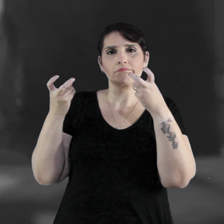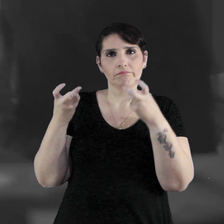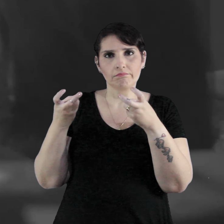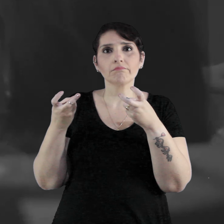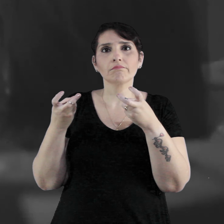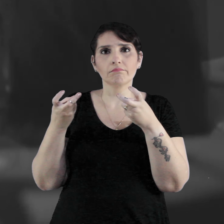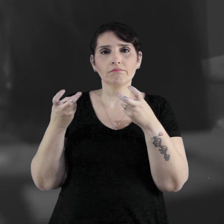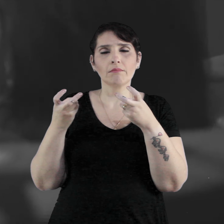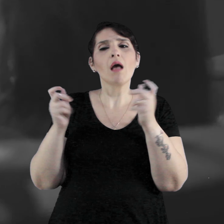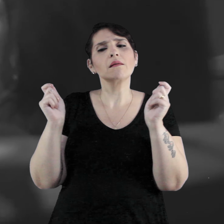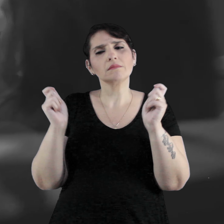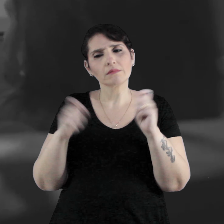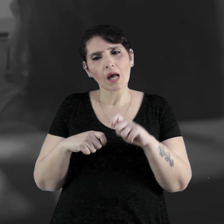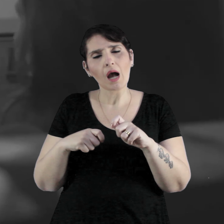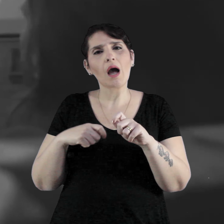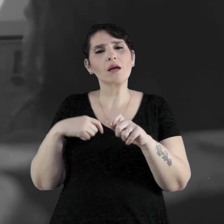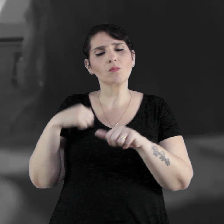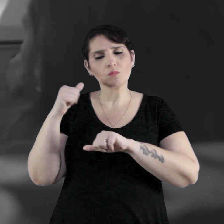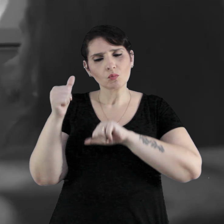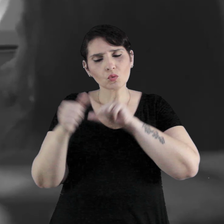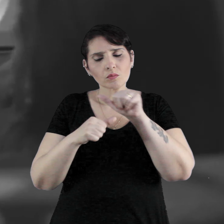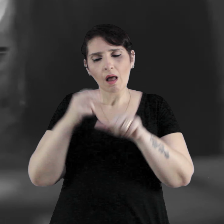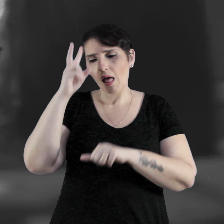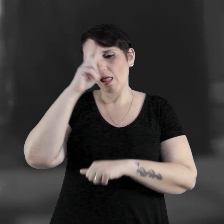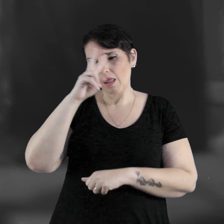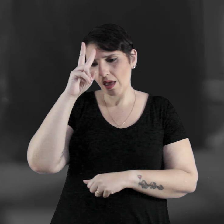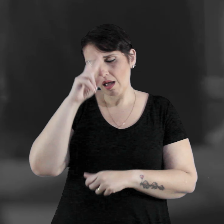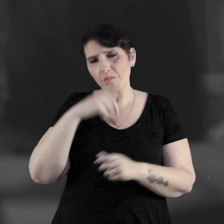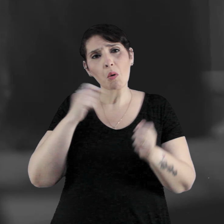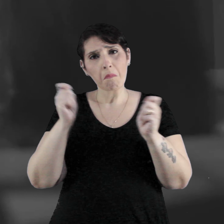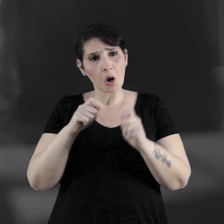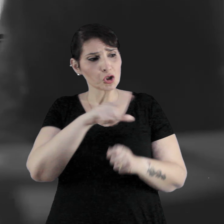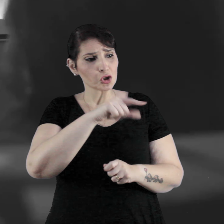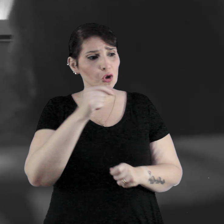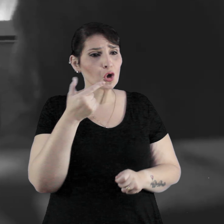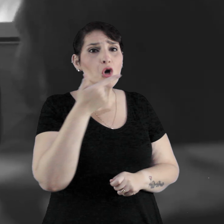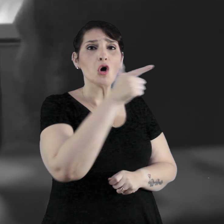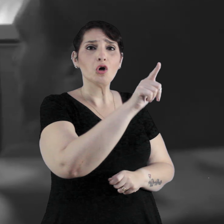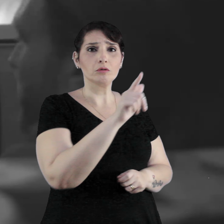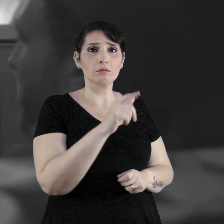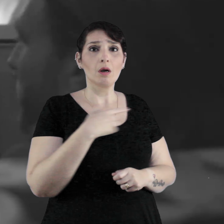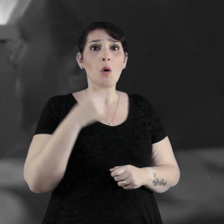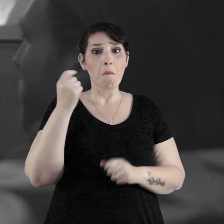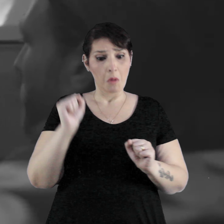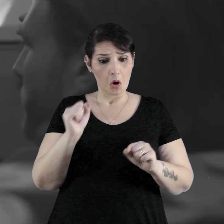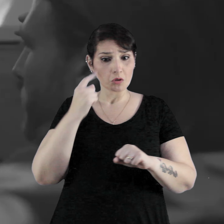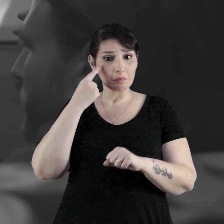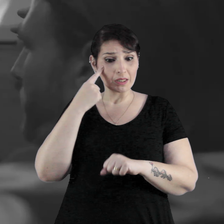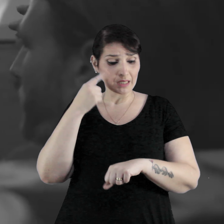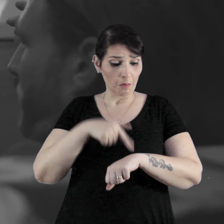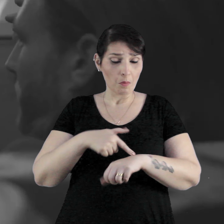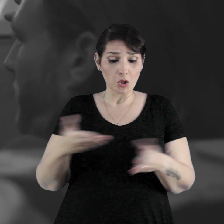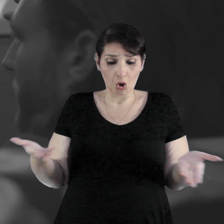Podemos então, suavemente nos lembrar que temos outra escolha. Podemos olhar ao momento como ele é